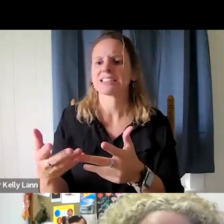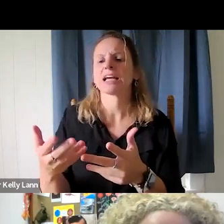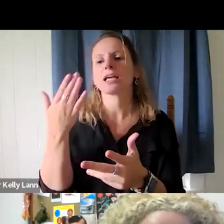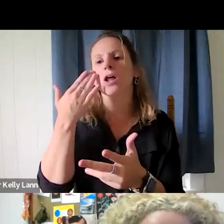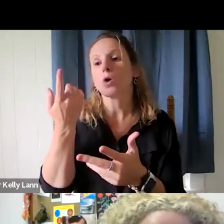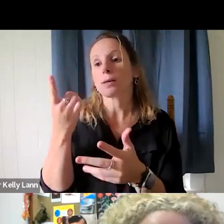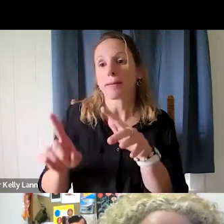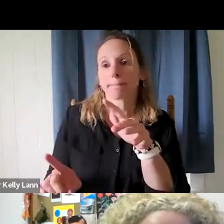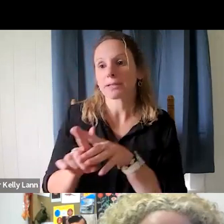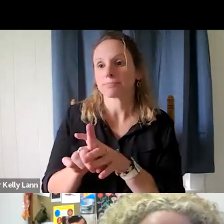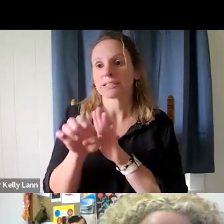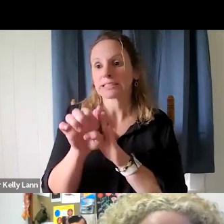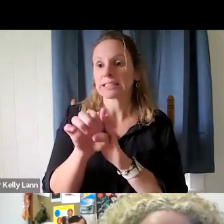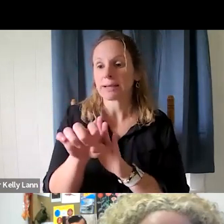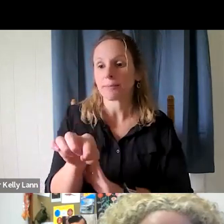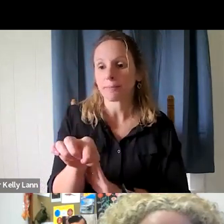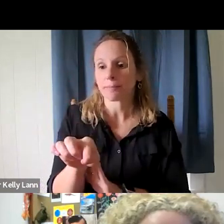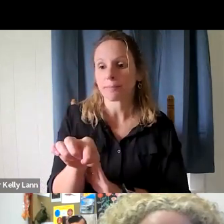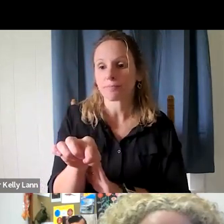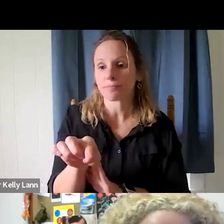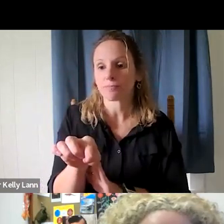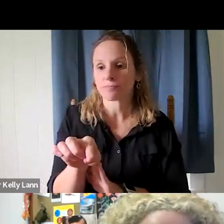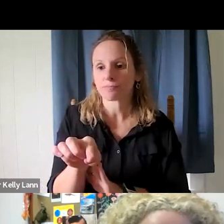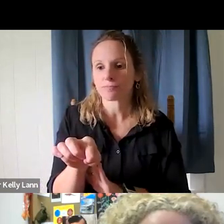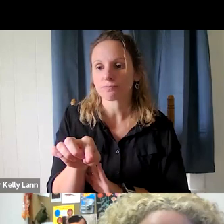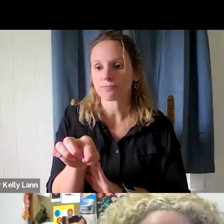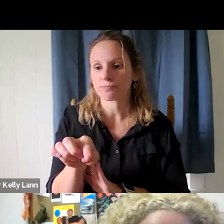y un ejemplo fue que alguien está tan deprimido